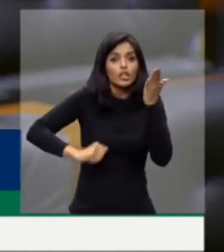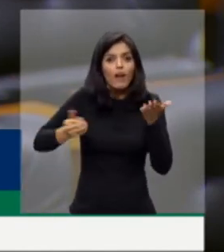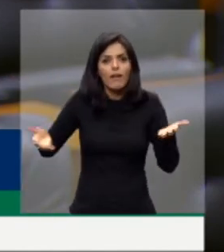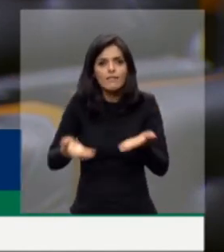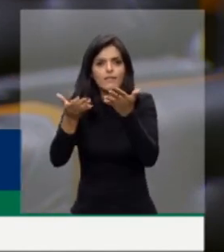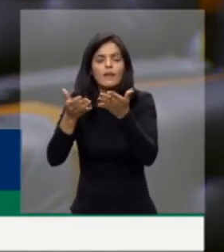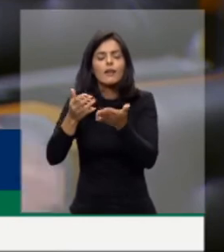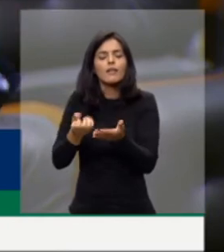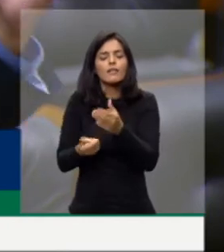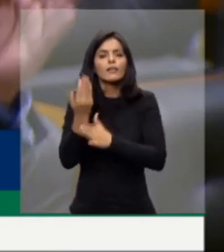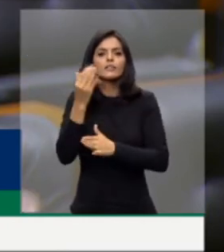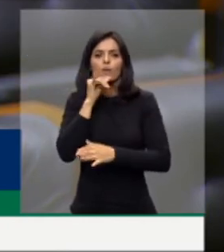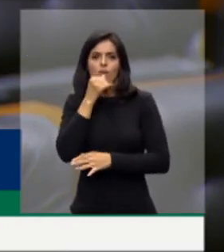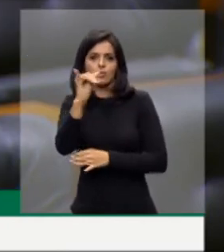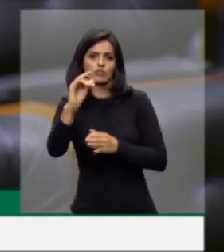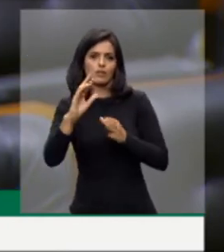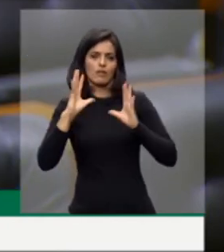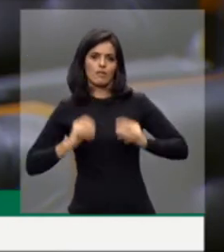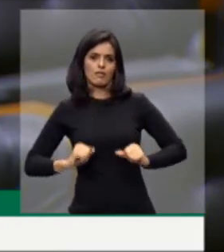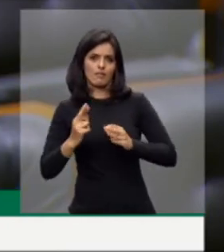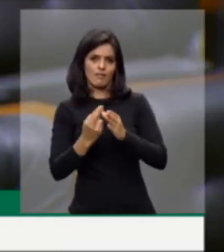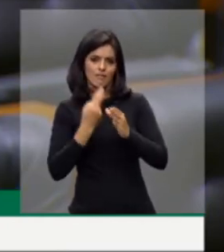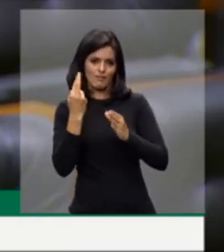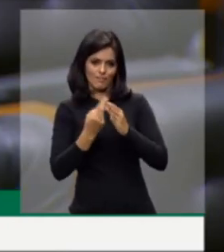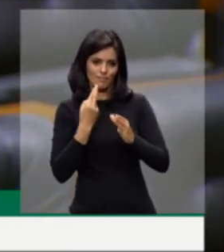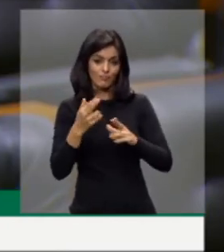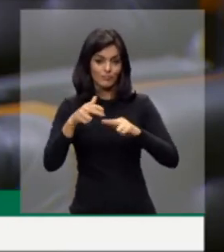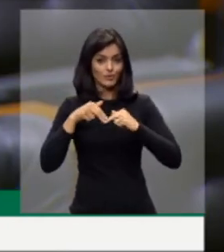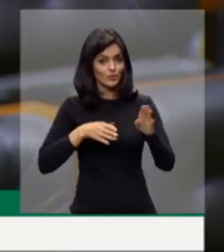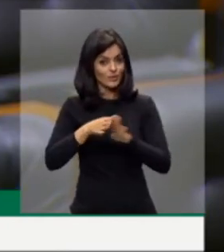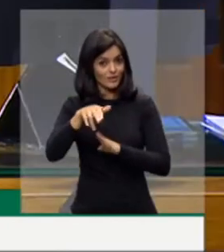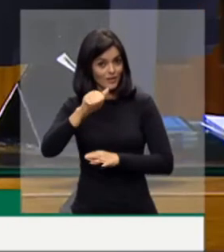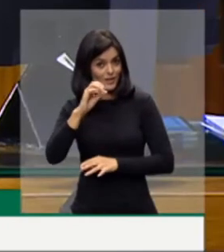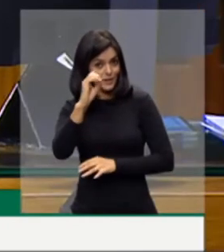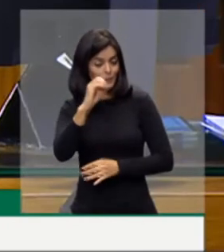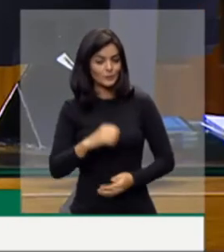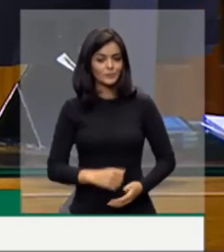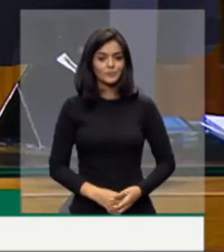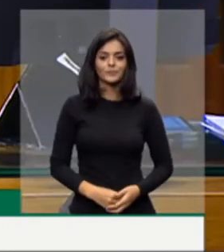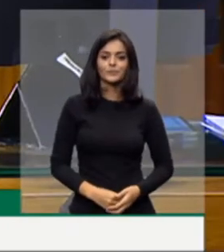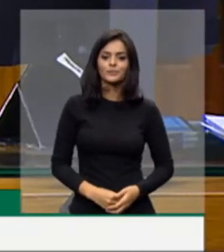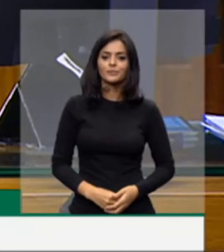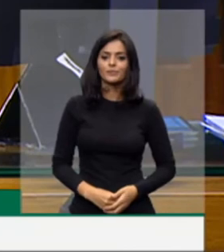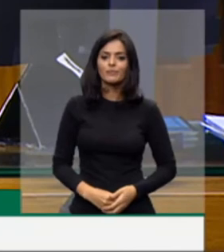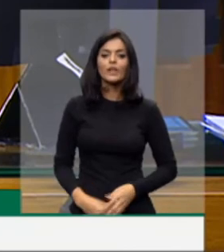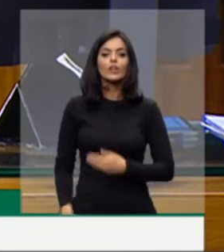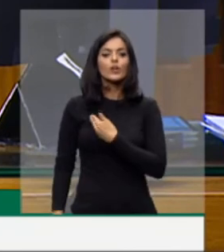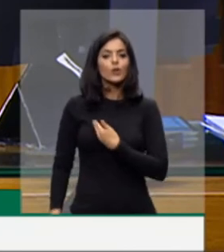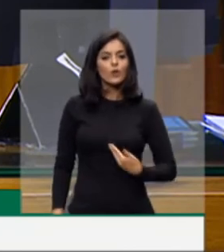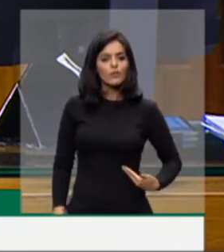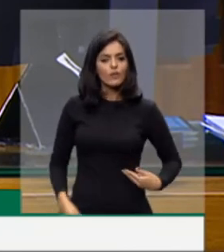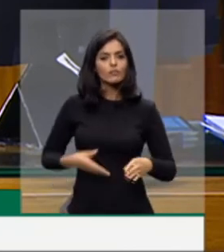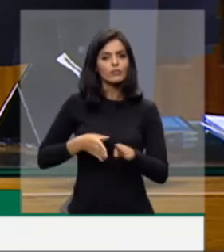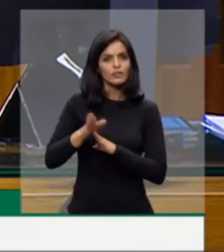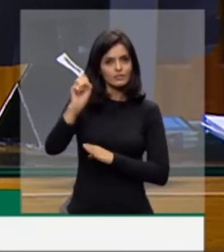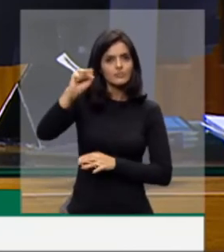TAXAR O SOL, É UM RETROCESSO RETIRAR O INCENTIVO É PRODUÇÃO DE ENERGIA LIMPA. E, PORTANTO, O PSB ORIENTA NÃ O.